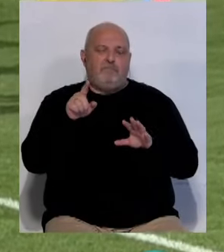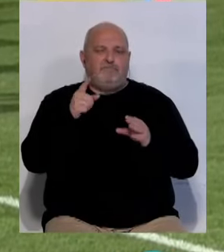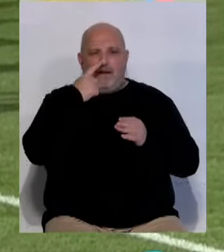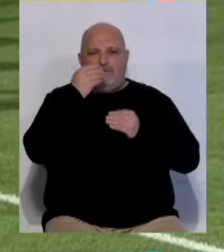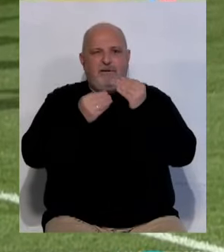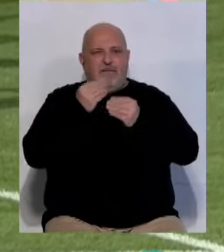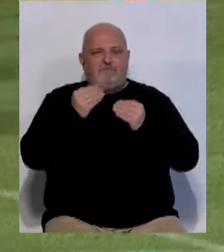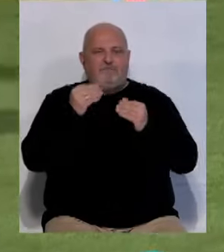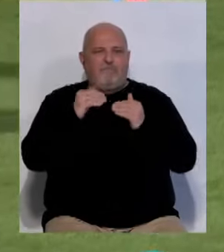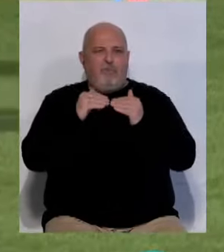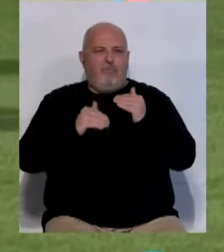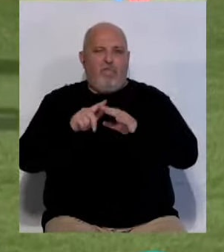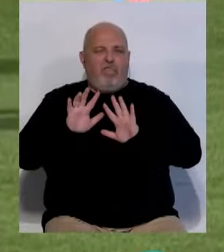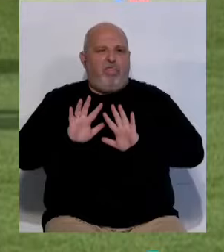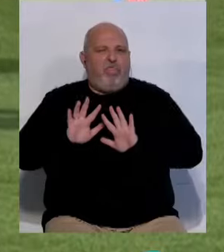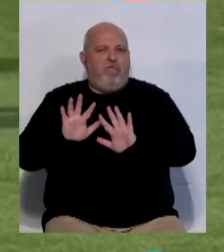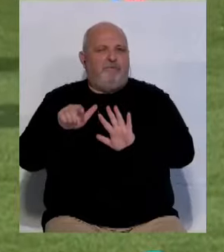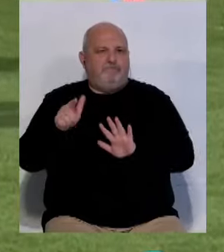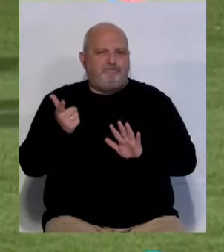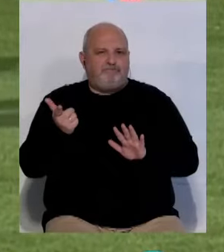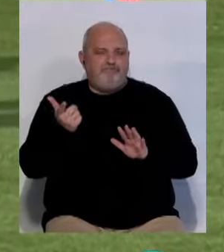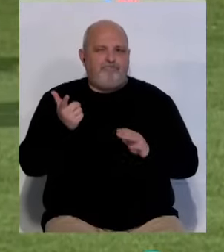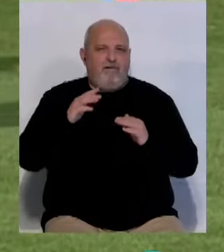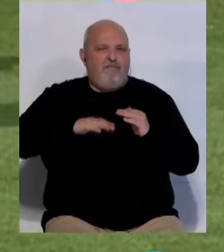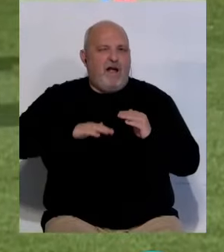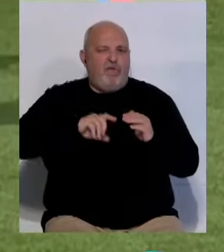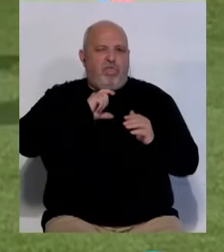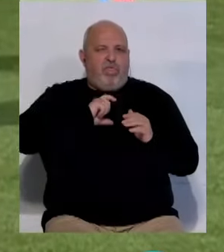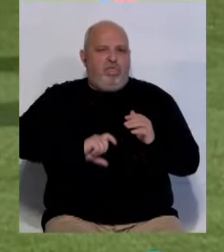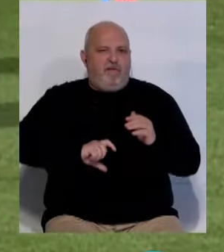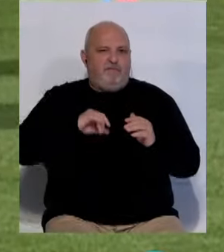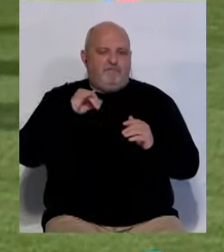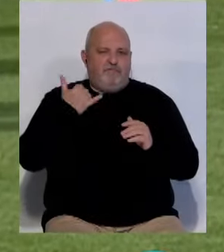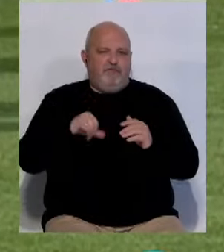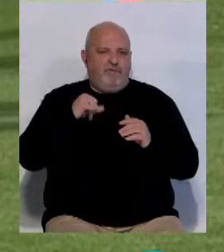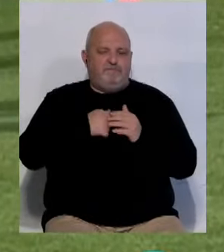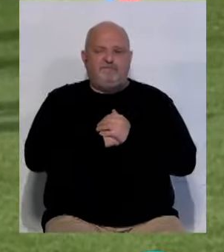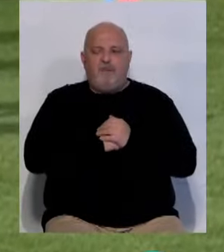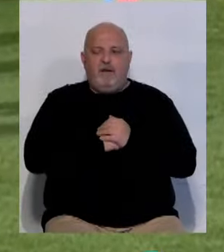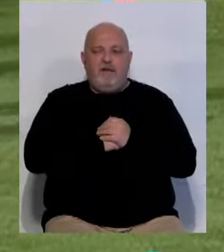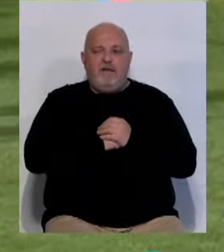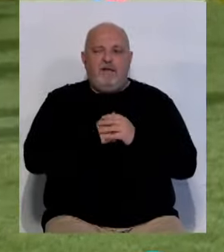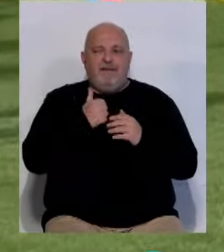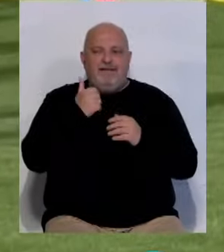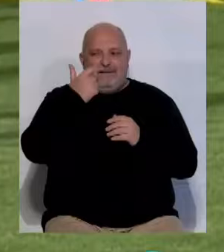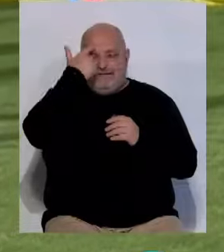de de Dejad y de de baj de brazos tremenda eh creo que es algo más en la cabeza que en las piernas